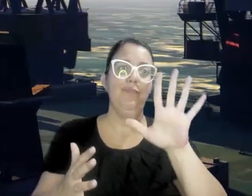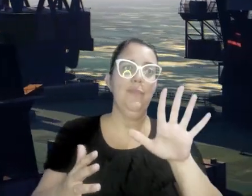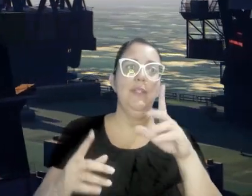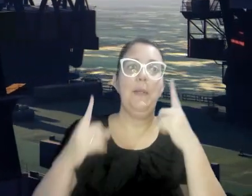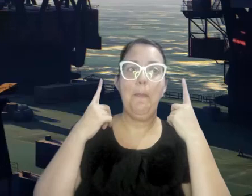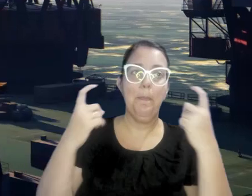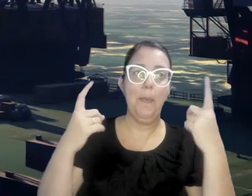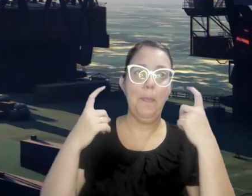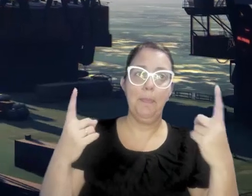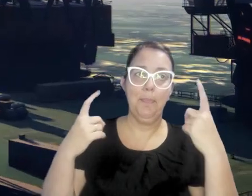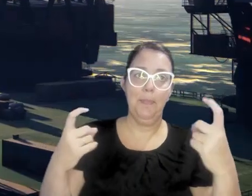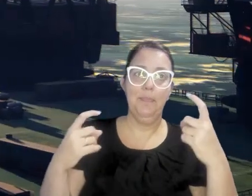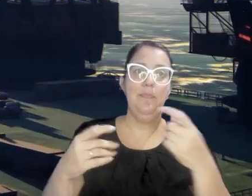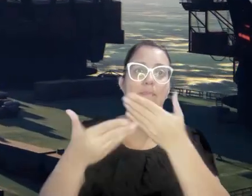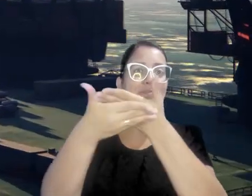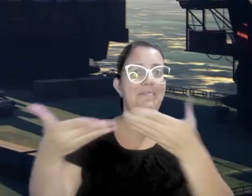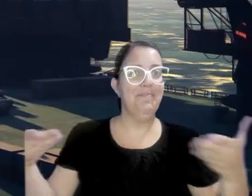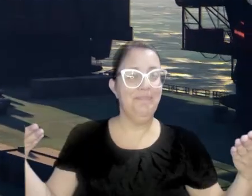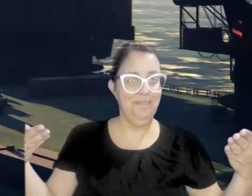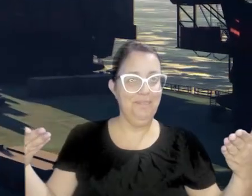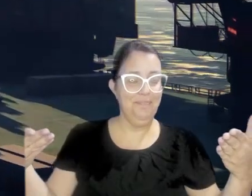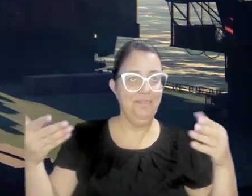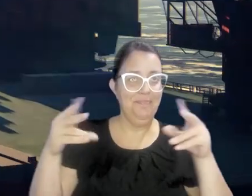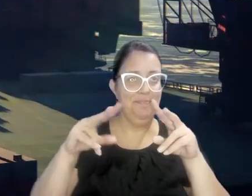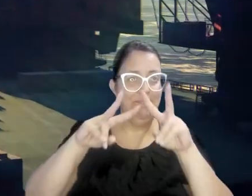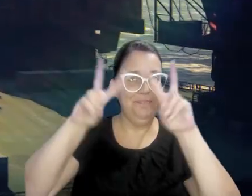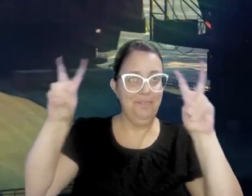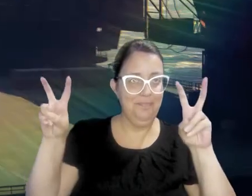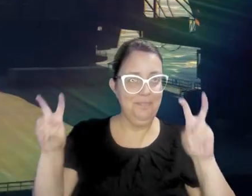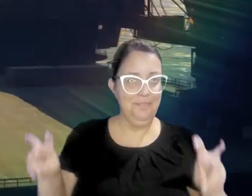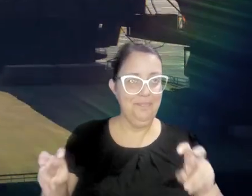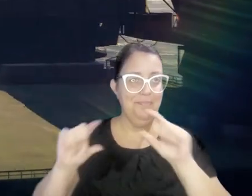Música instrumental